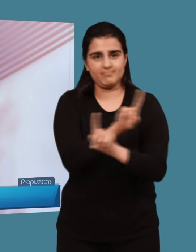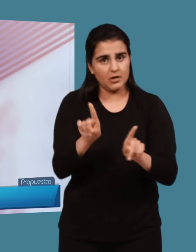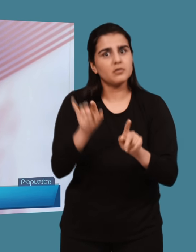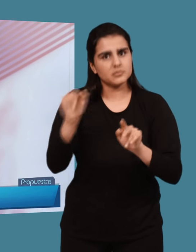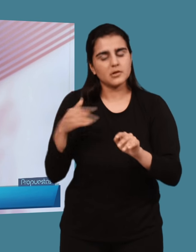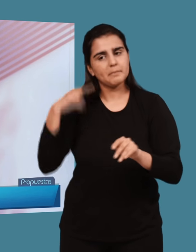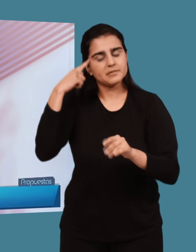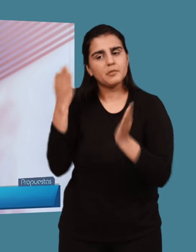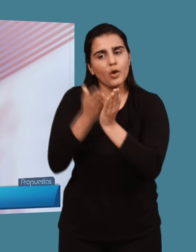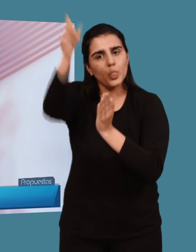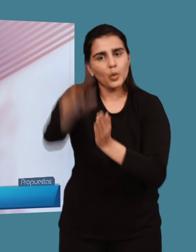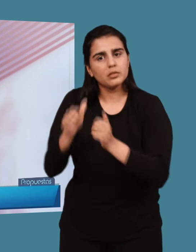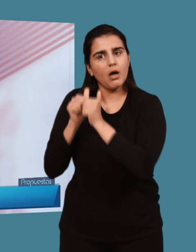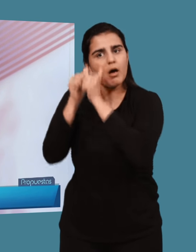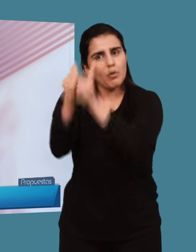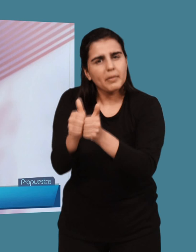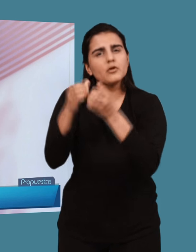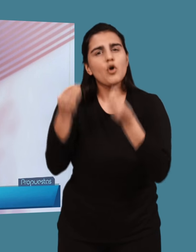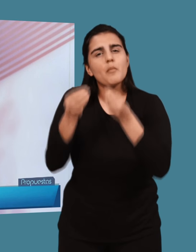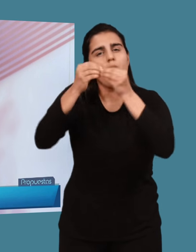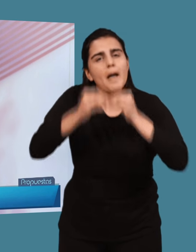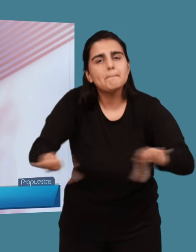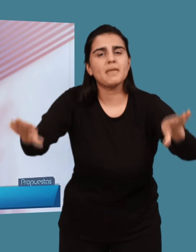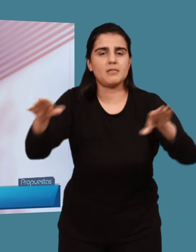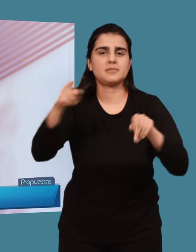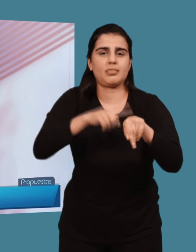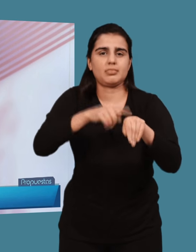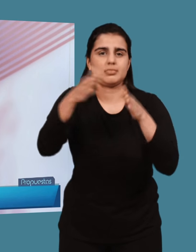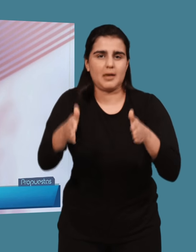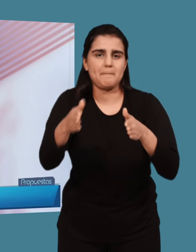pero acompaña al estudiante en lo que es el tránsito al primer tiempo,